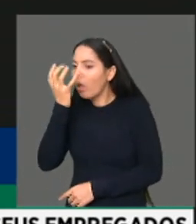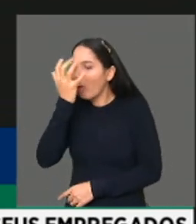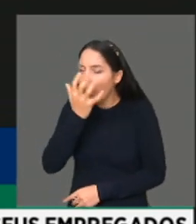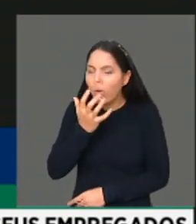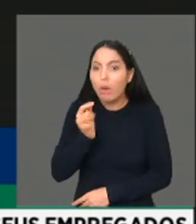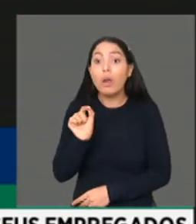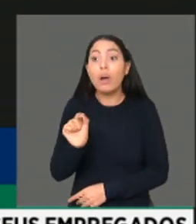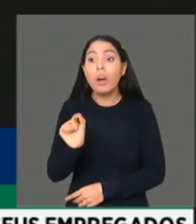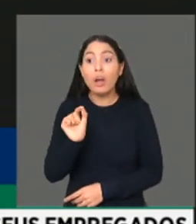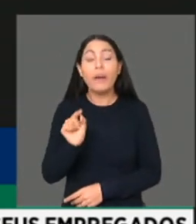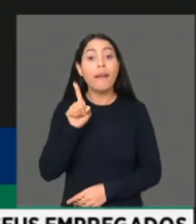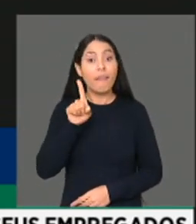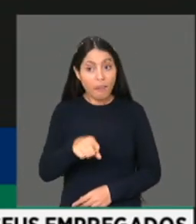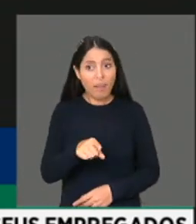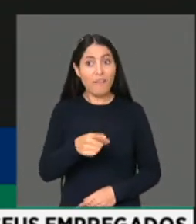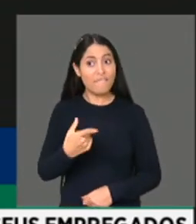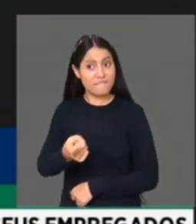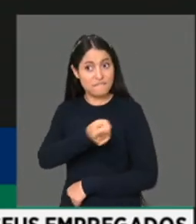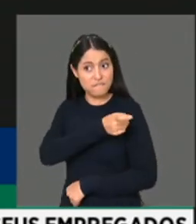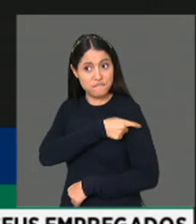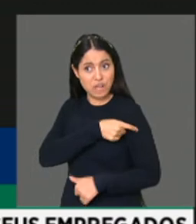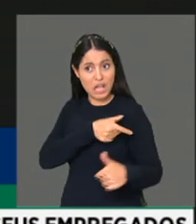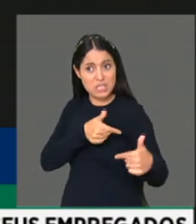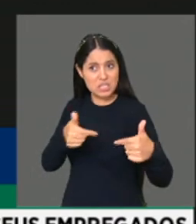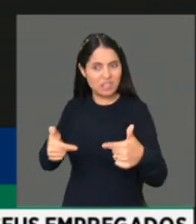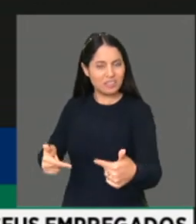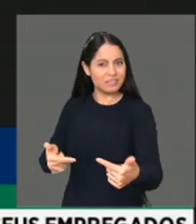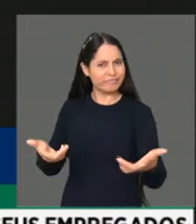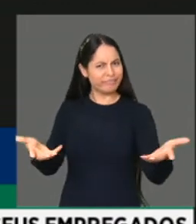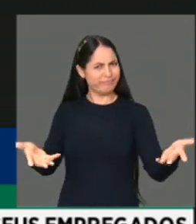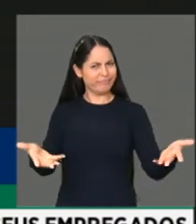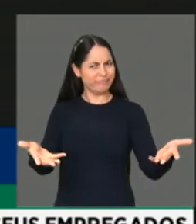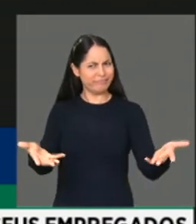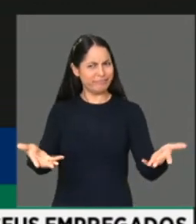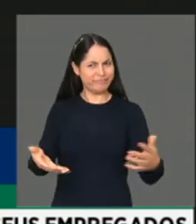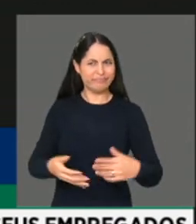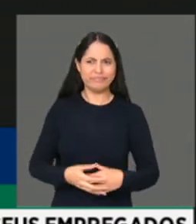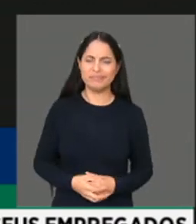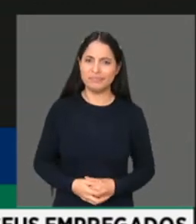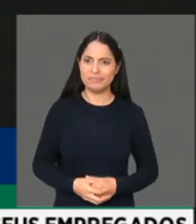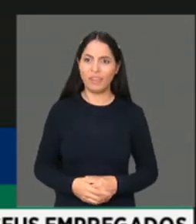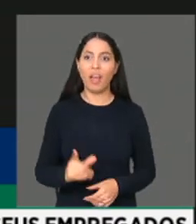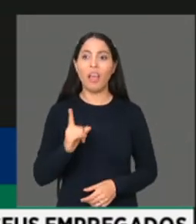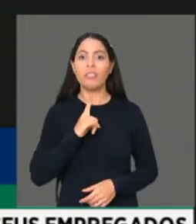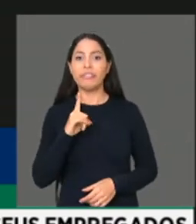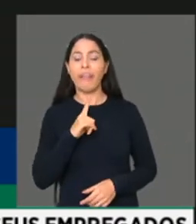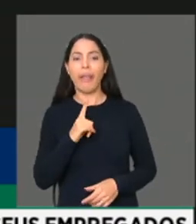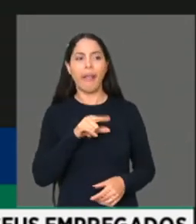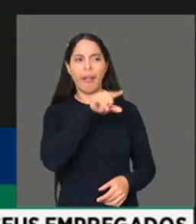MAIS VACINAS COM ESSA MEDIDA. A DIFICULDADE QUE ESTÃO TENDO, POR SEREM QUESTIONADOS, COBRADOS, DAQUI A POUCO VÃO